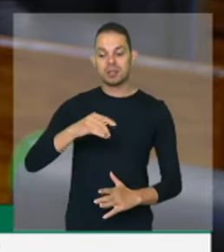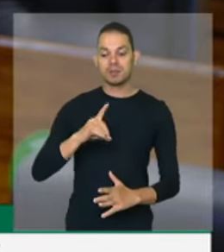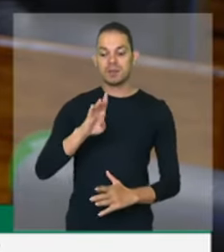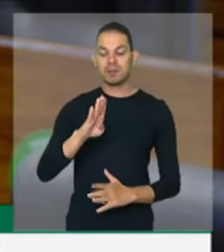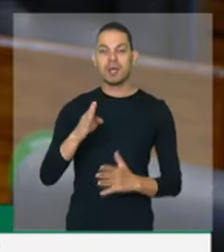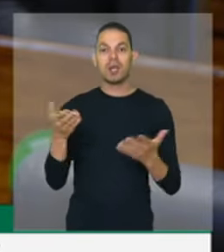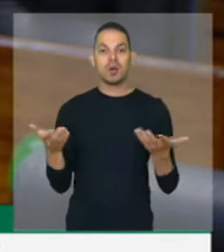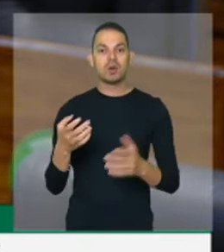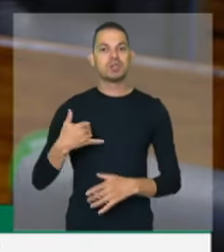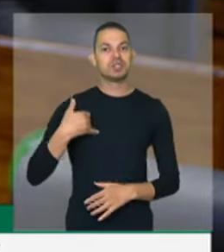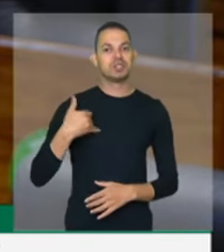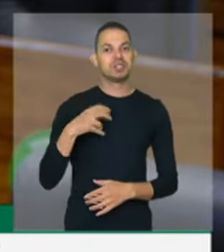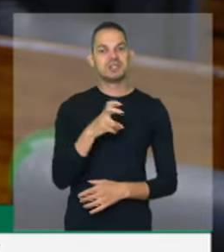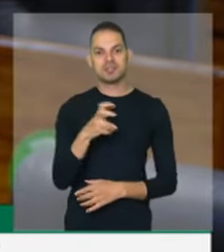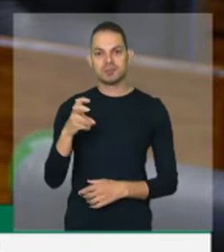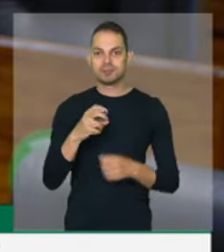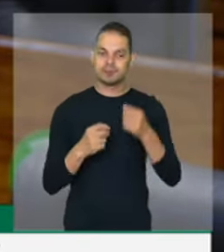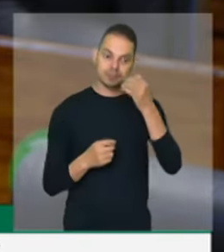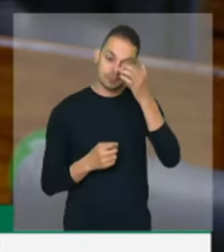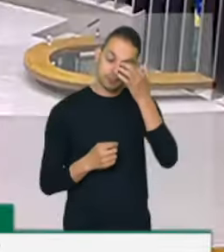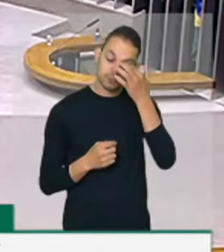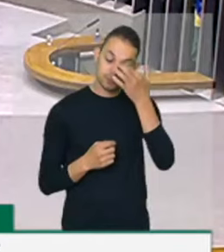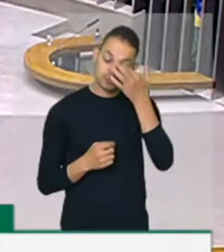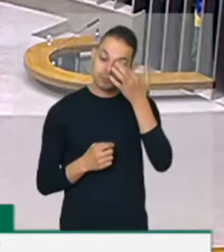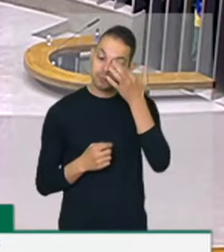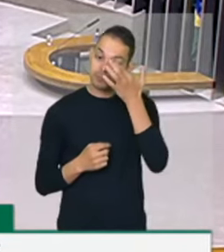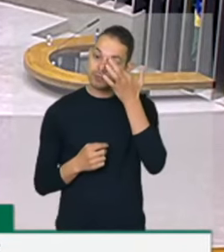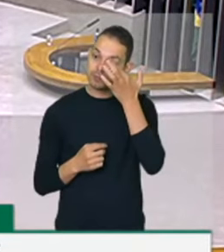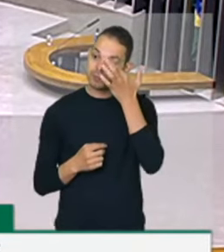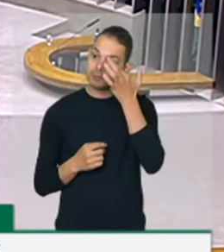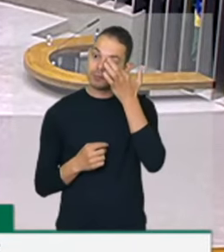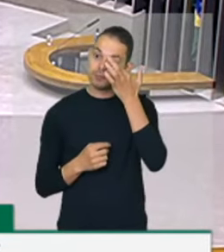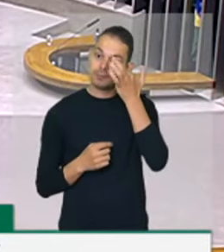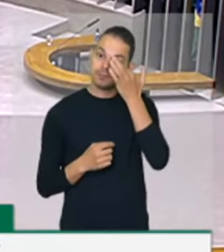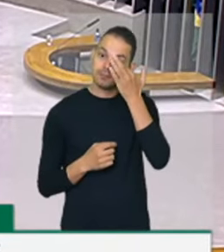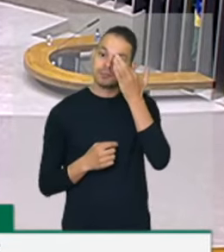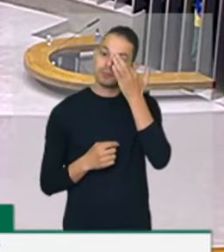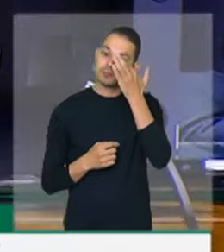EXISTÊNCIA. -- [PRESIDENTE]: PARA ENCAMINHAR A FAVOR, DEPUTADA